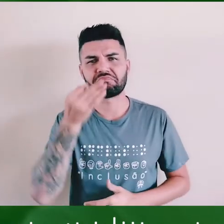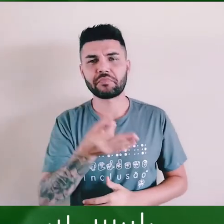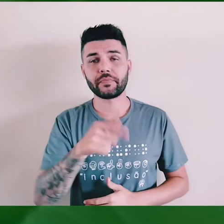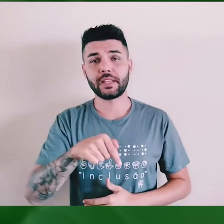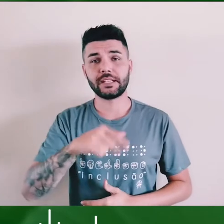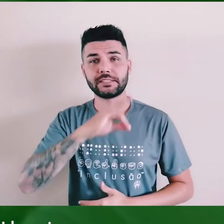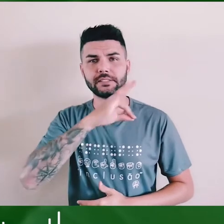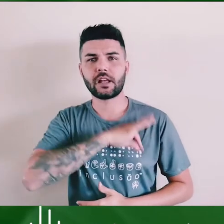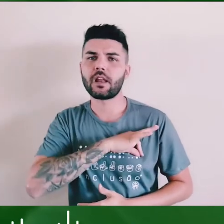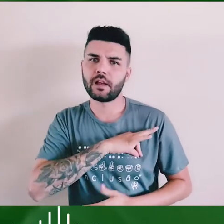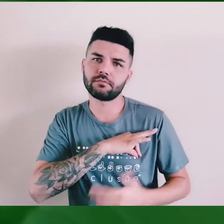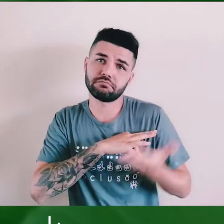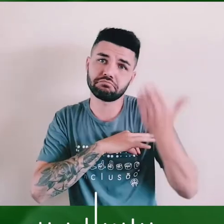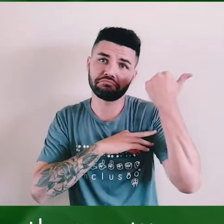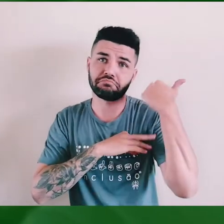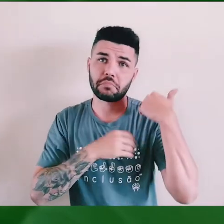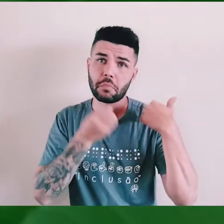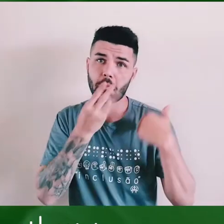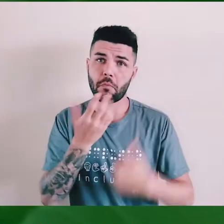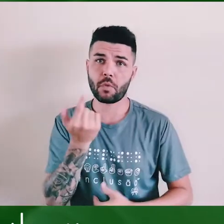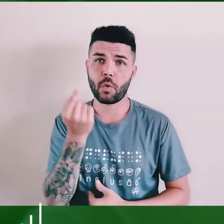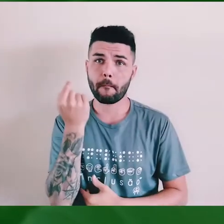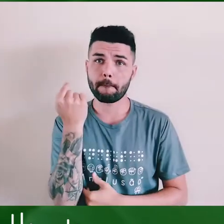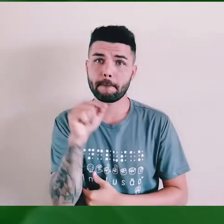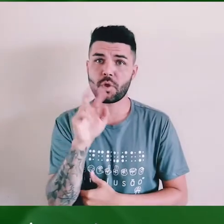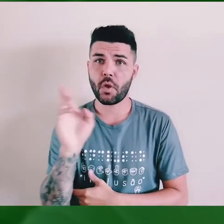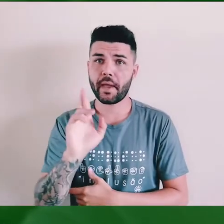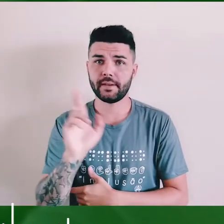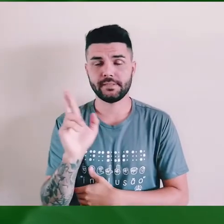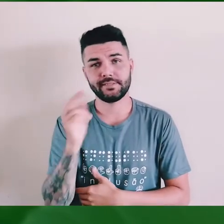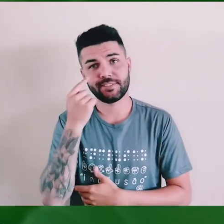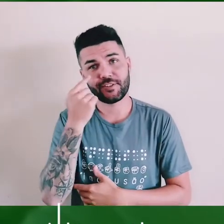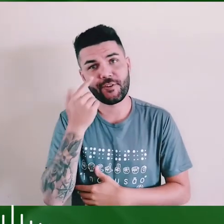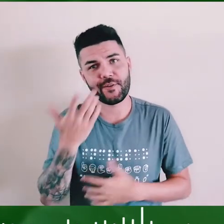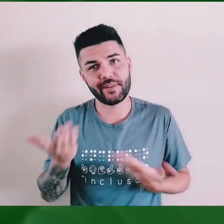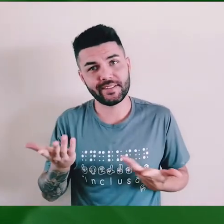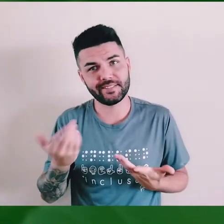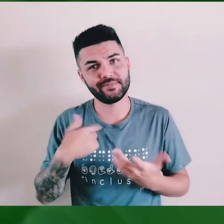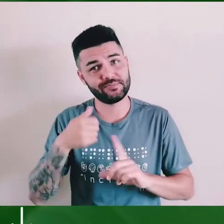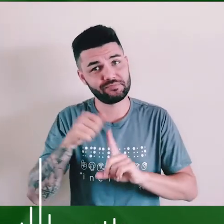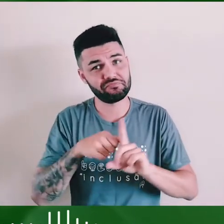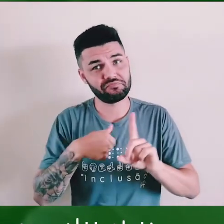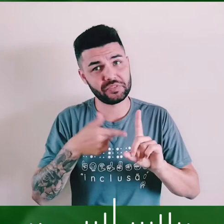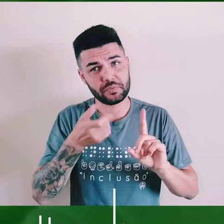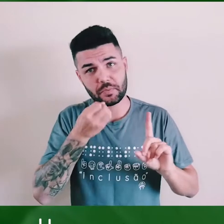era bom. Era 1000 reais, e em três meses eu não ganhei nenhum. O meu trabalho era